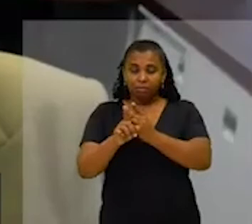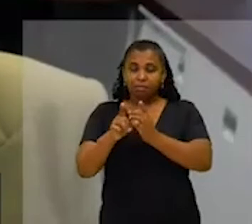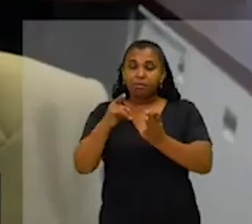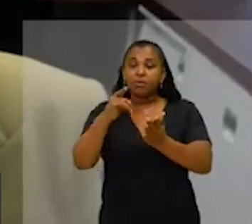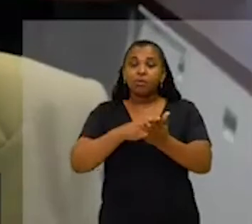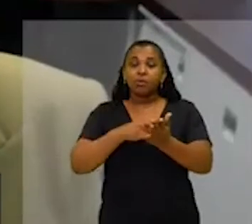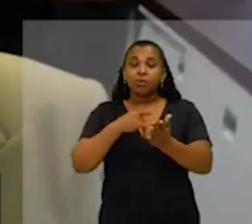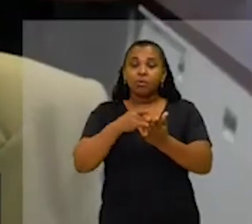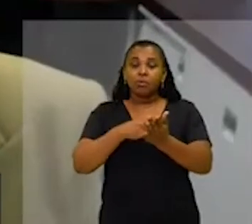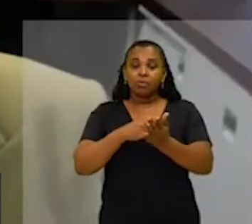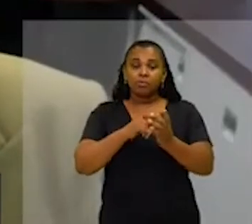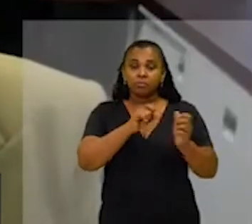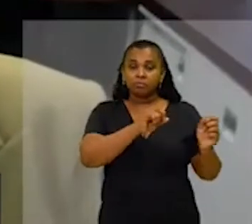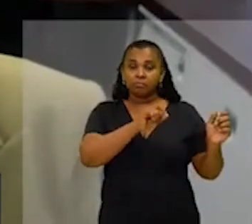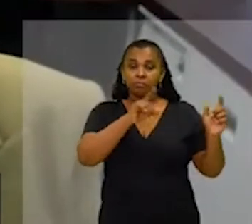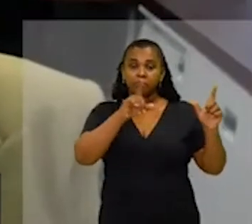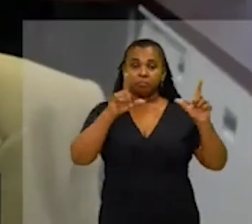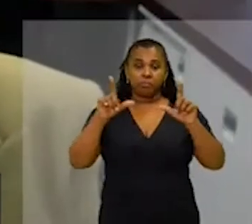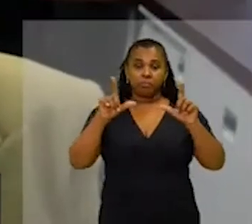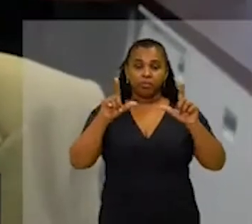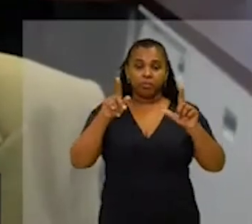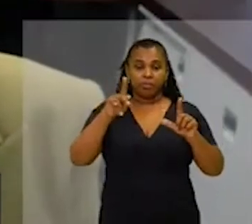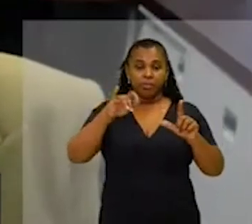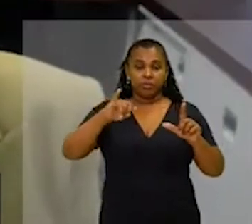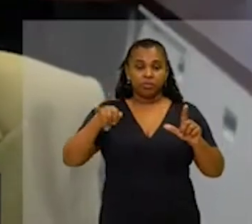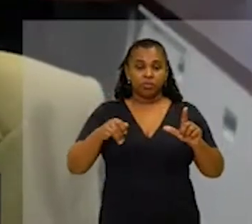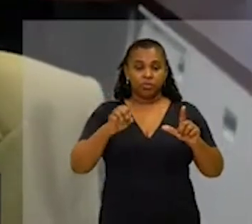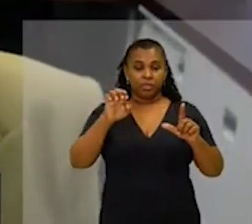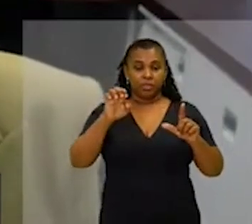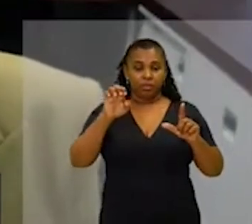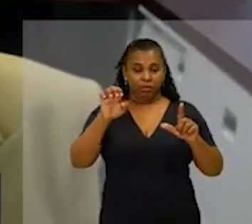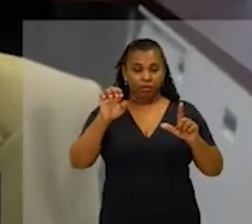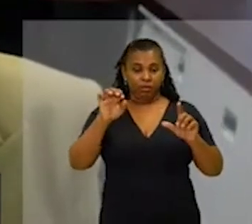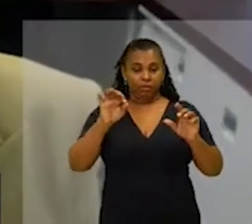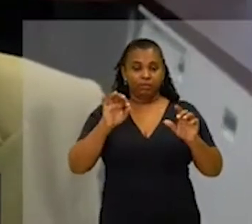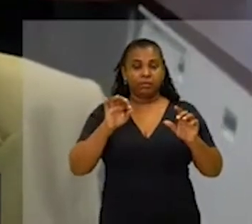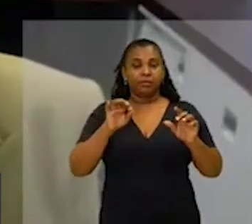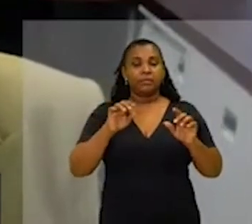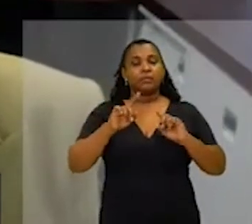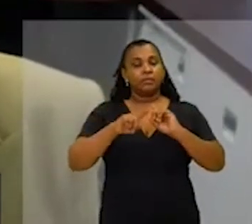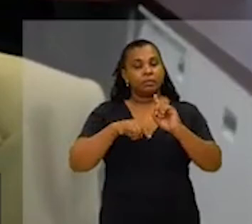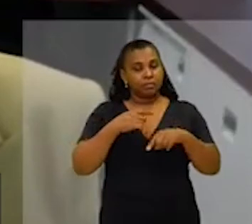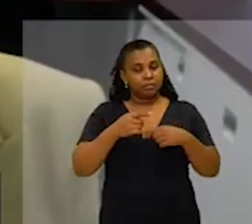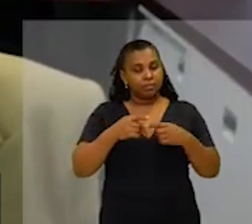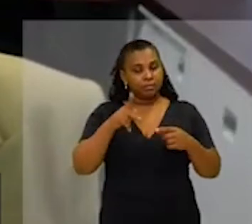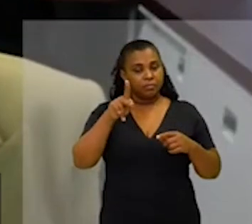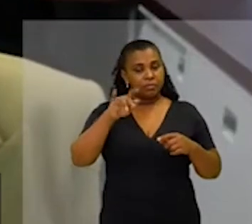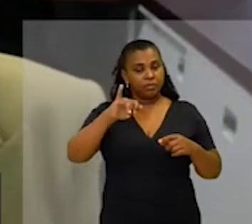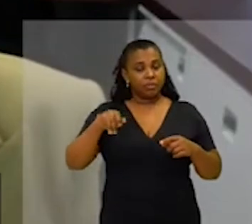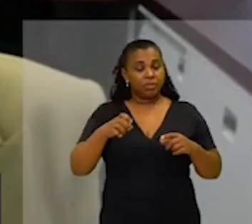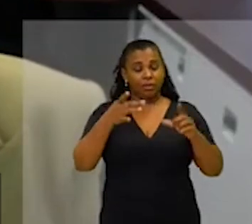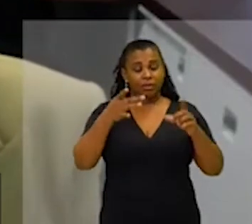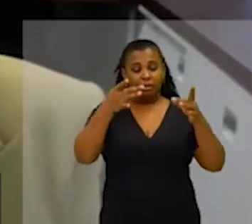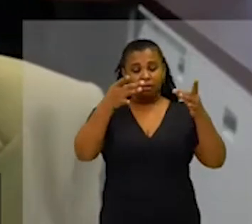responde nada para PJ é para uma movimentação de pjl e os termos do PJ é toda descrição do PJ ela é